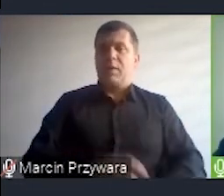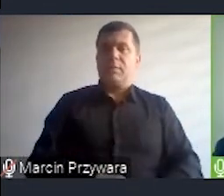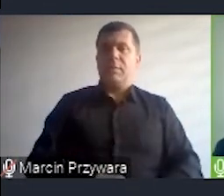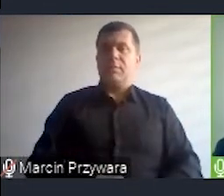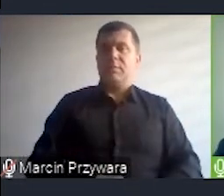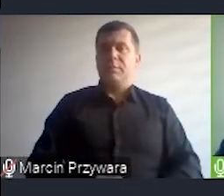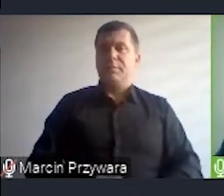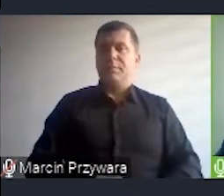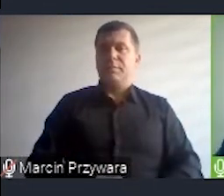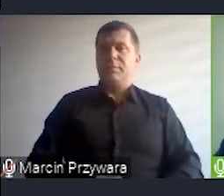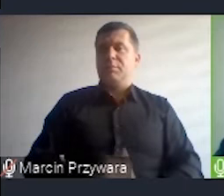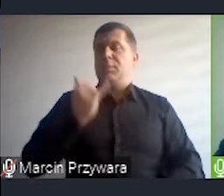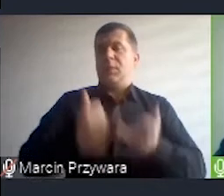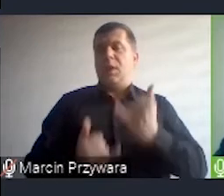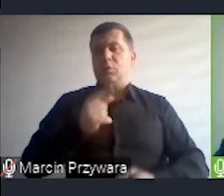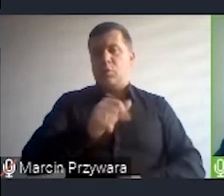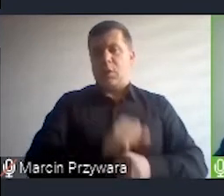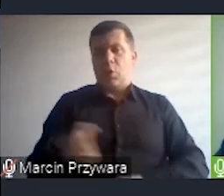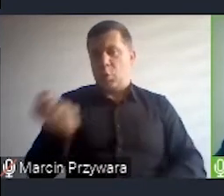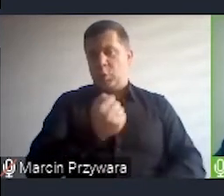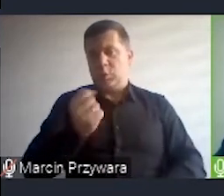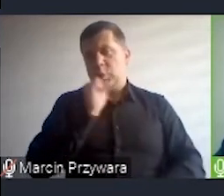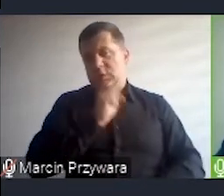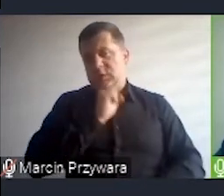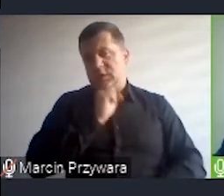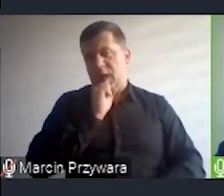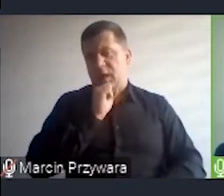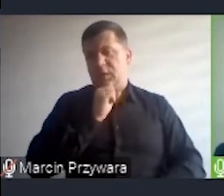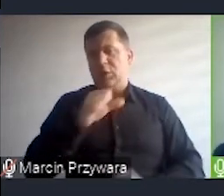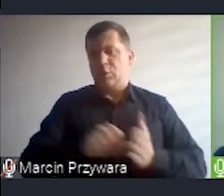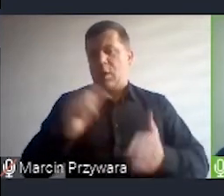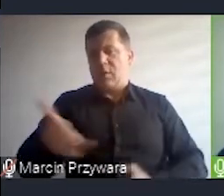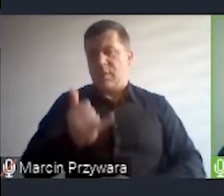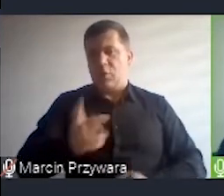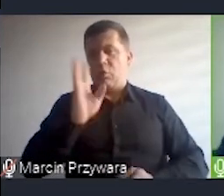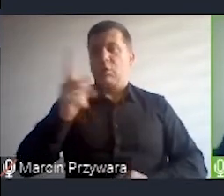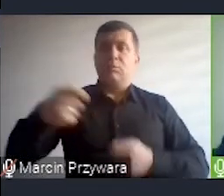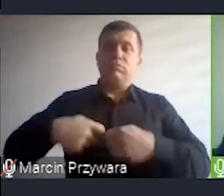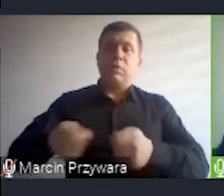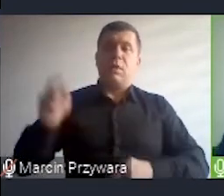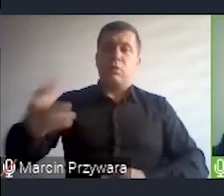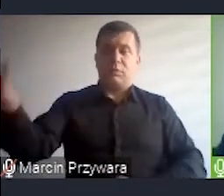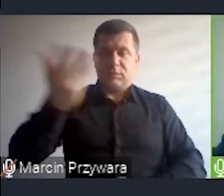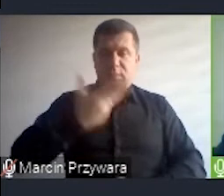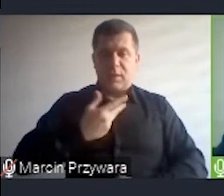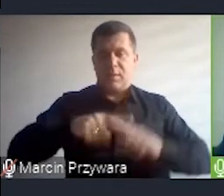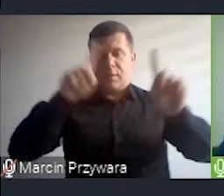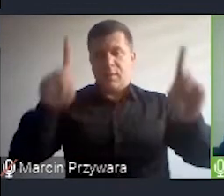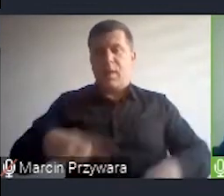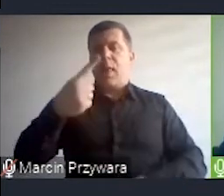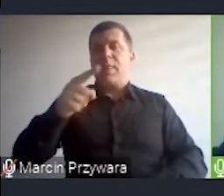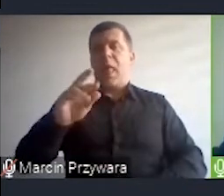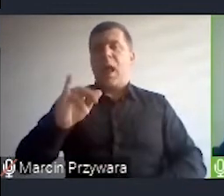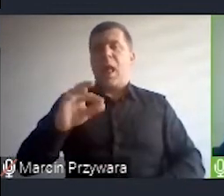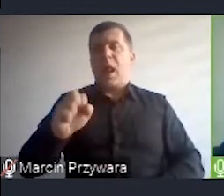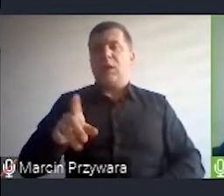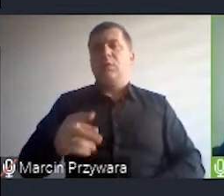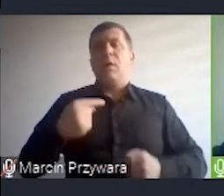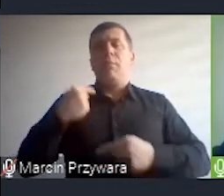Jeśli jest to używany środek trwały to sprzedawca musi wam wystawić deklaracje pochodzenia.